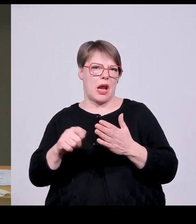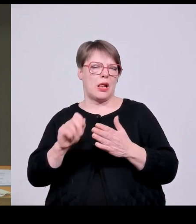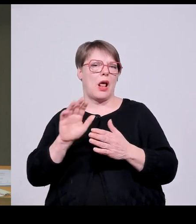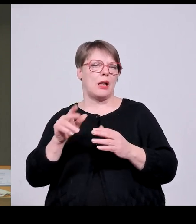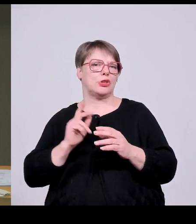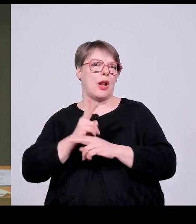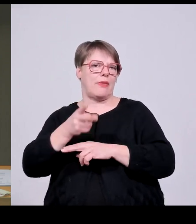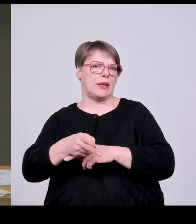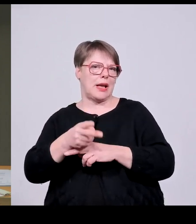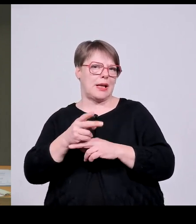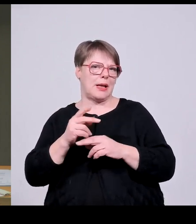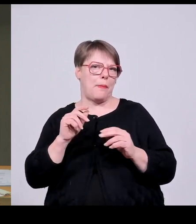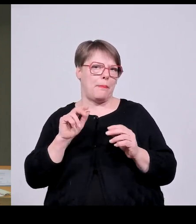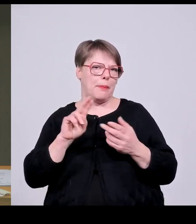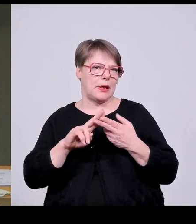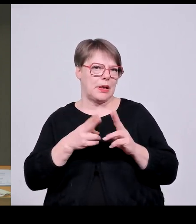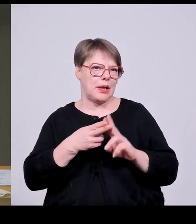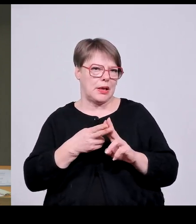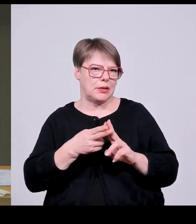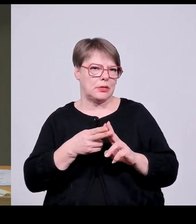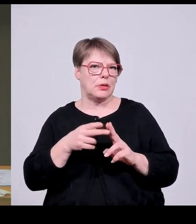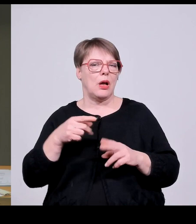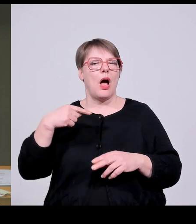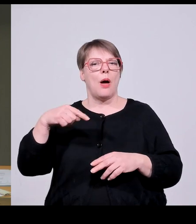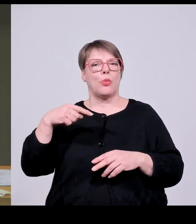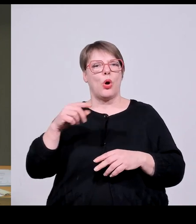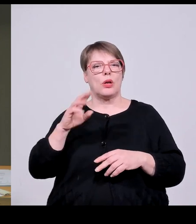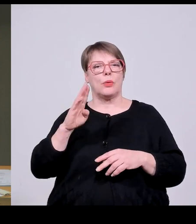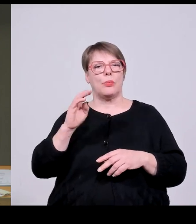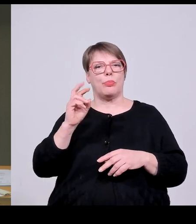Als stellvertretendes Mitglied Frau Abgeordnete Janet Au, gültig.